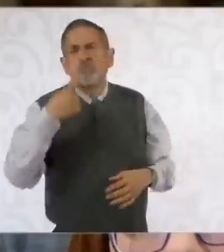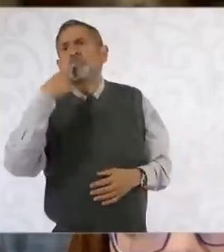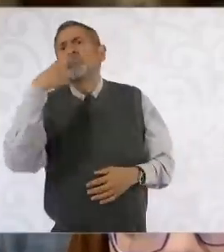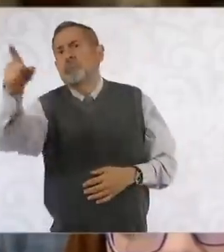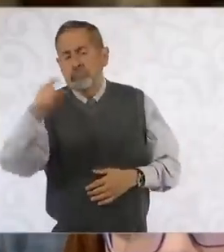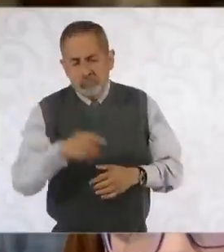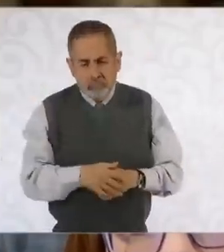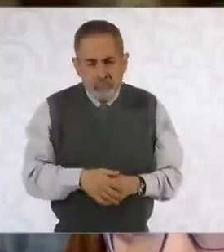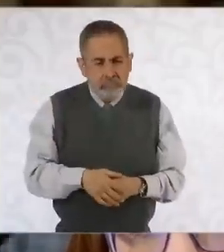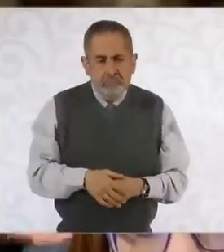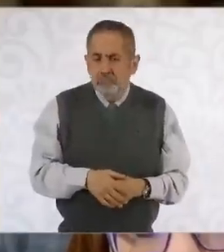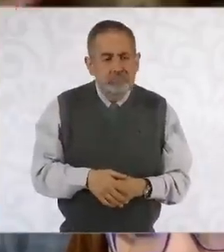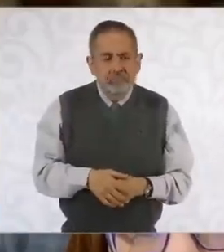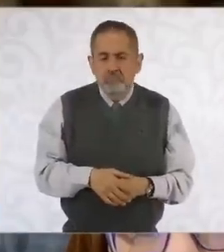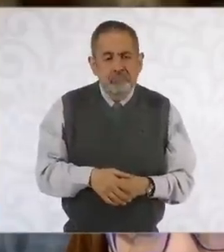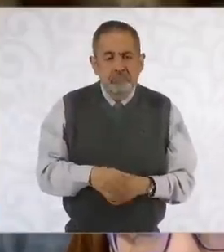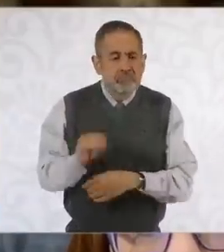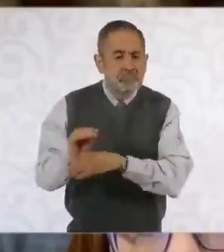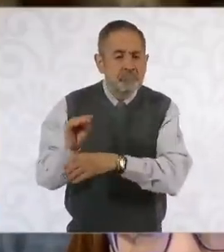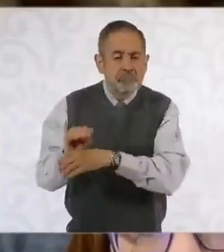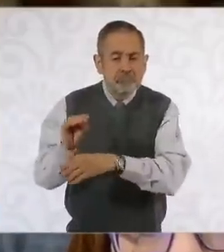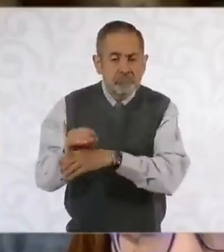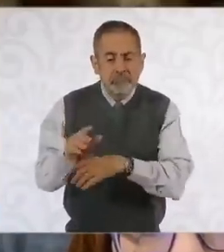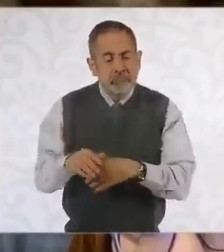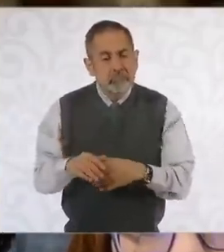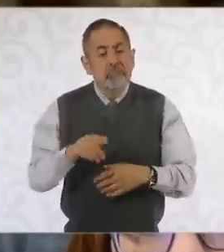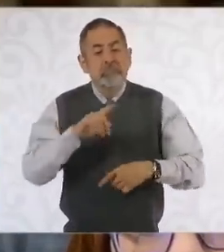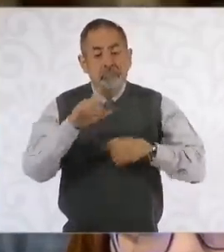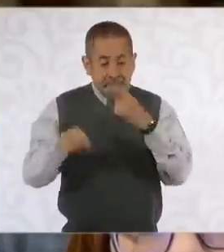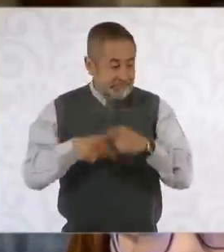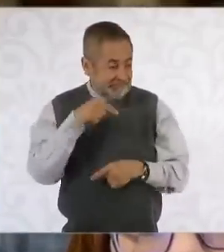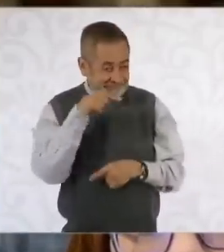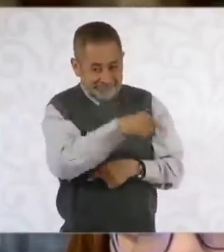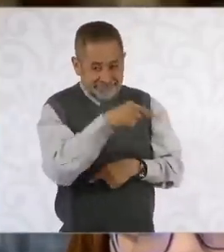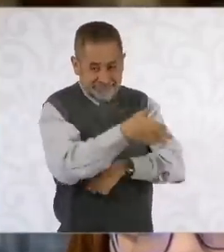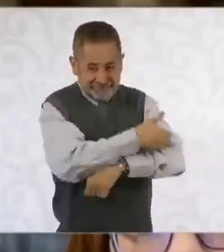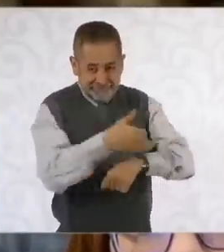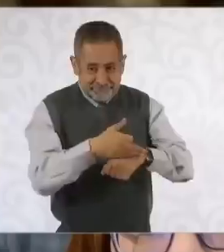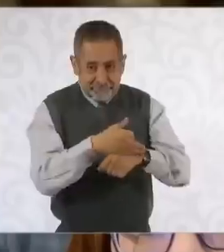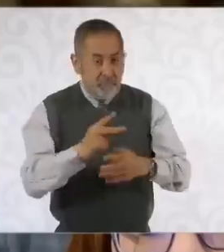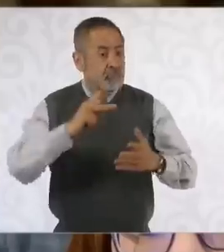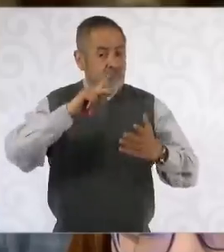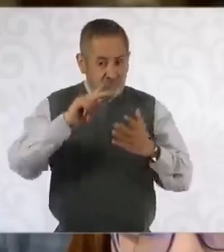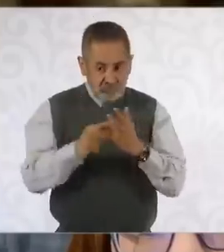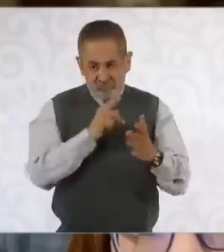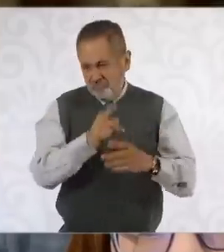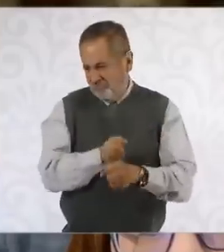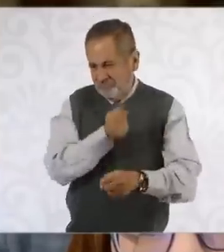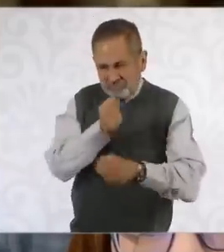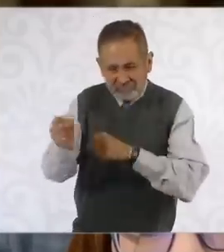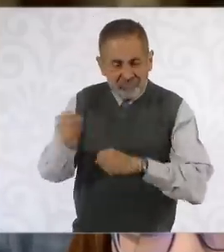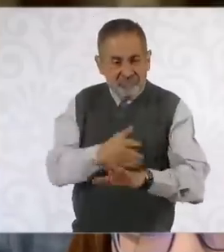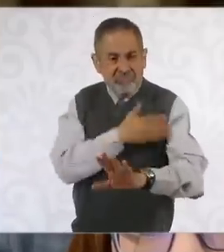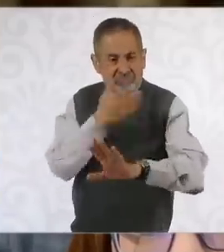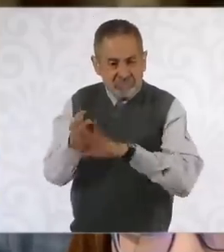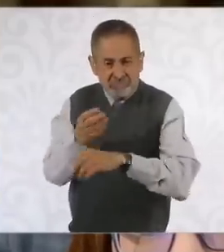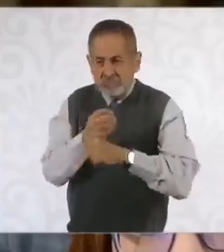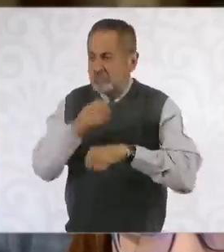después esta persona junto con sus familiares le revierte con otros otro tipo de acusaciones